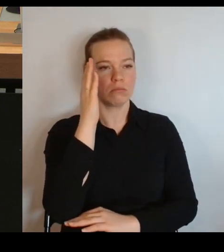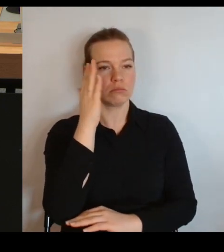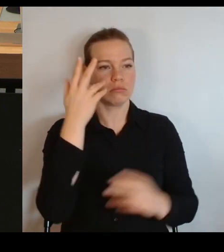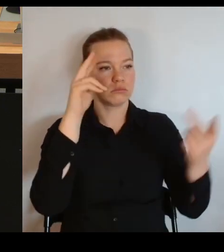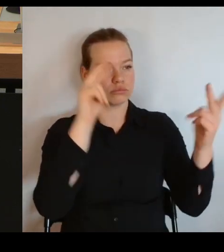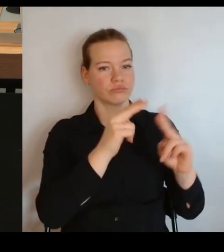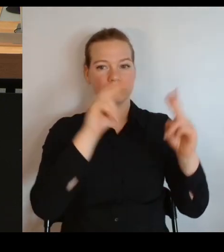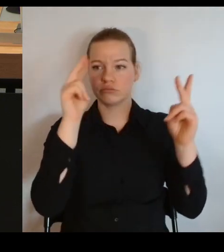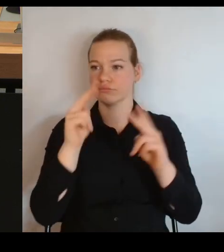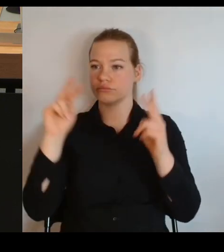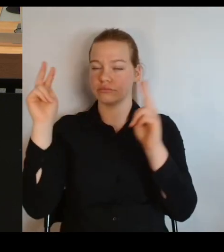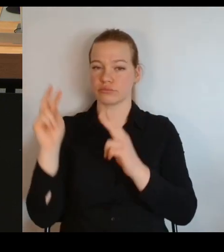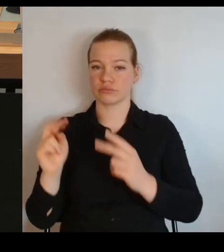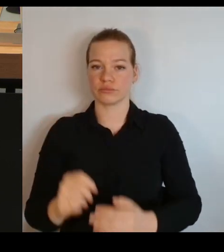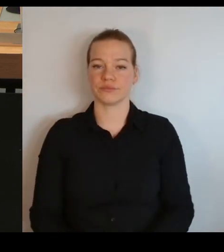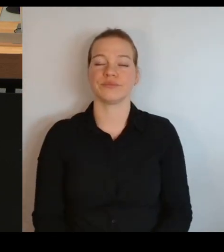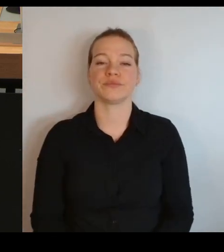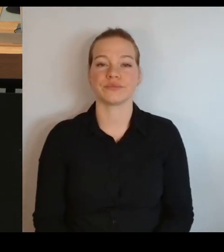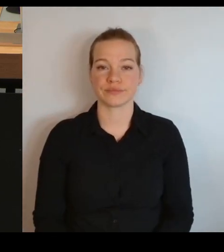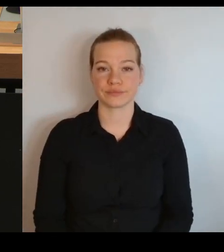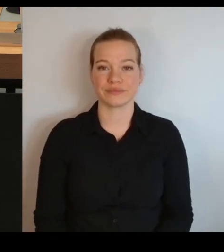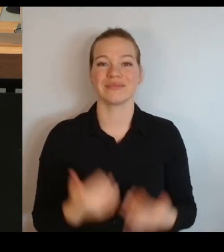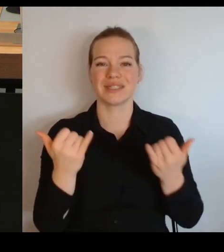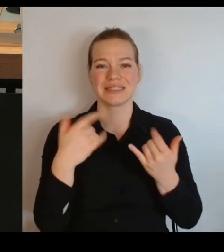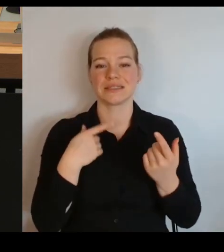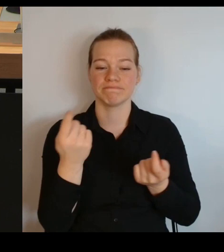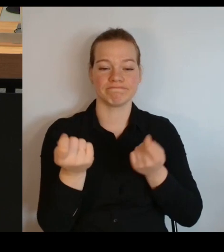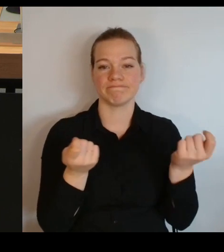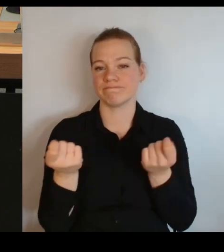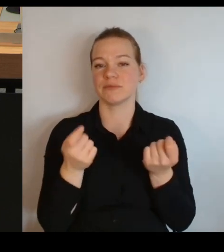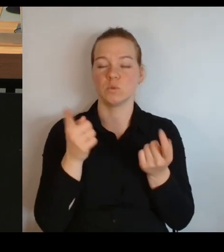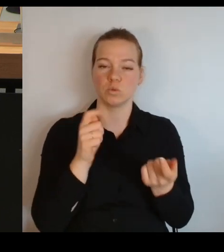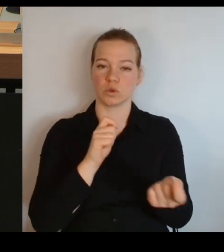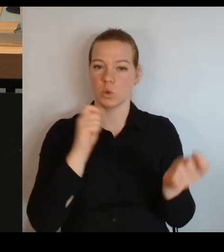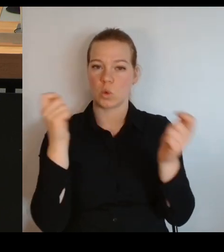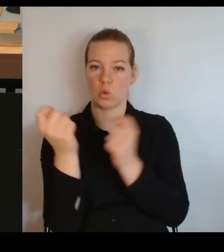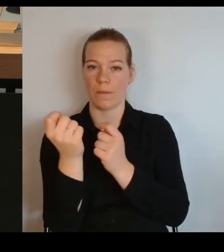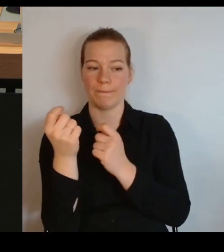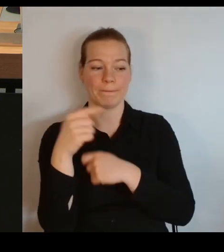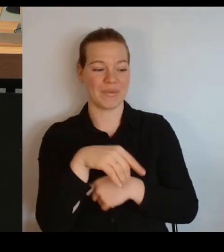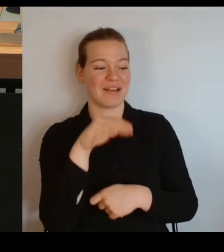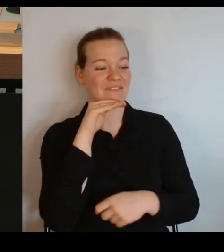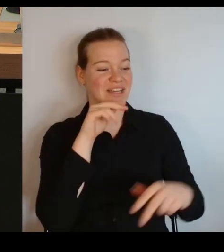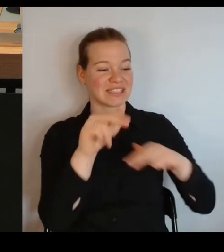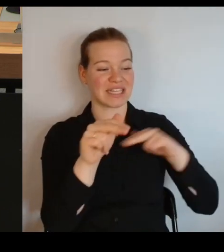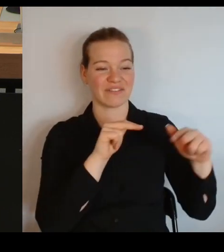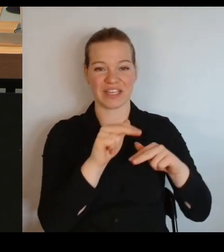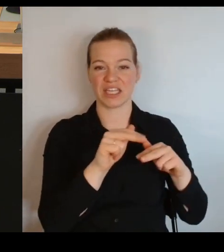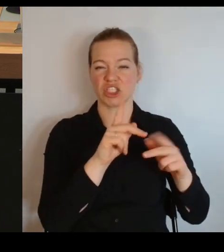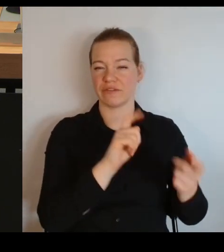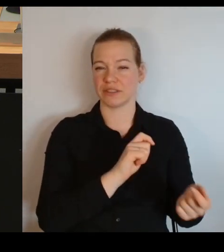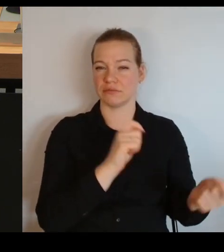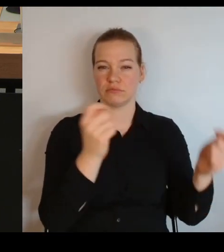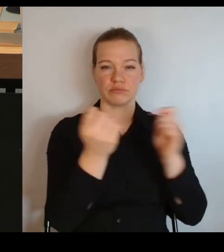bei der Wasserwirtschaft und führen in Berlin eine vollumfängliche Kreislaufwasserwirtschaft ein, damit